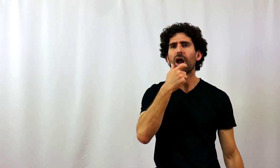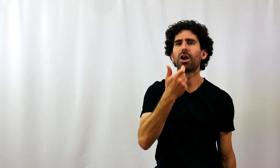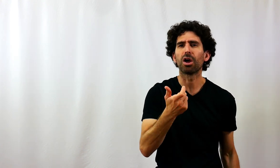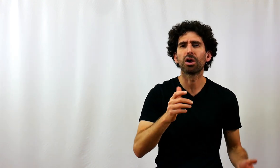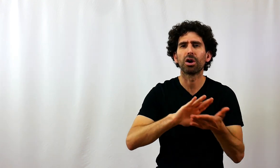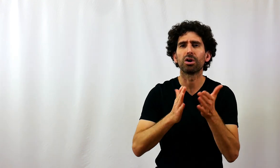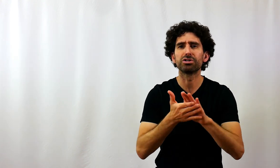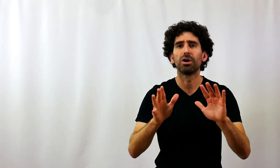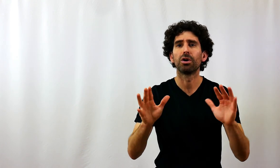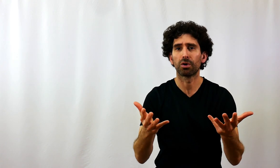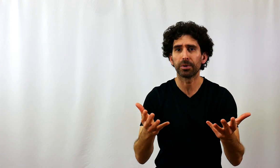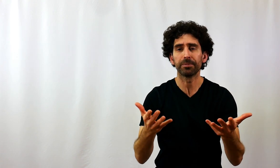Elle range comment sa langue ?